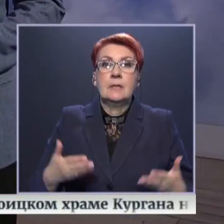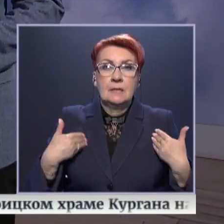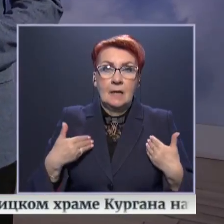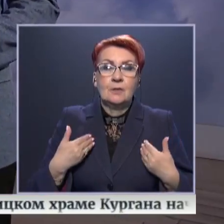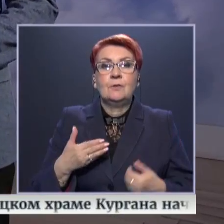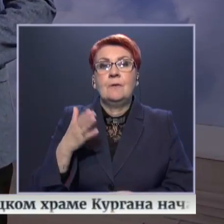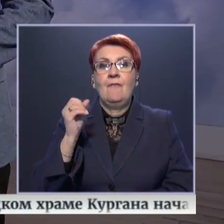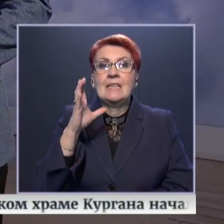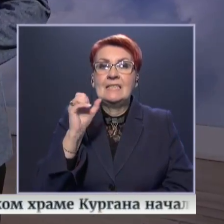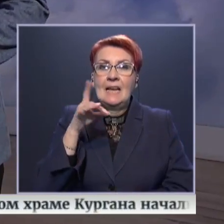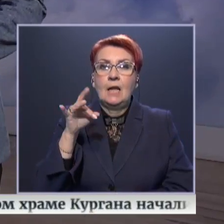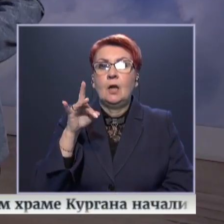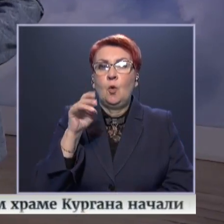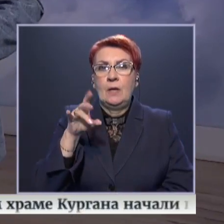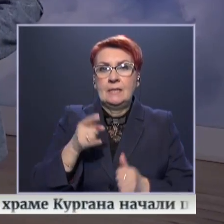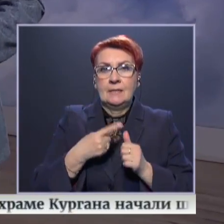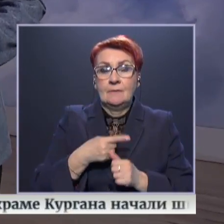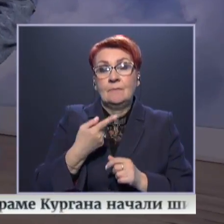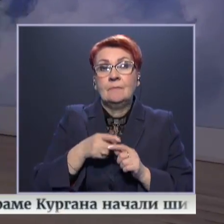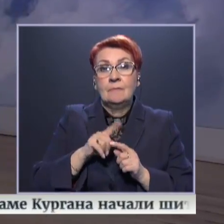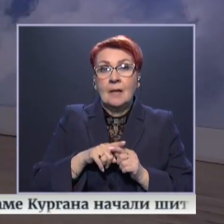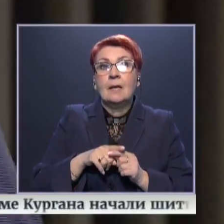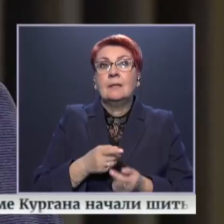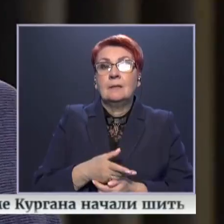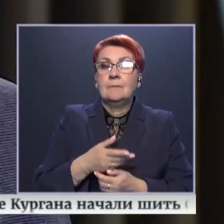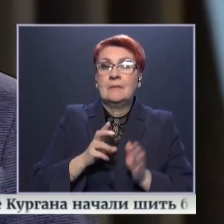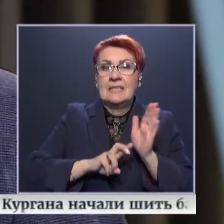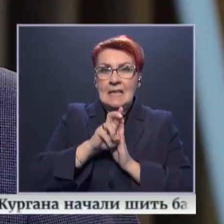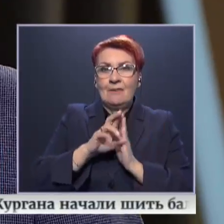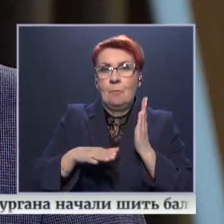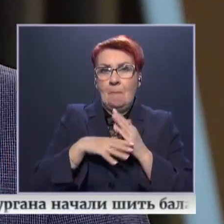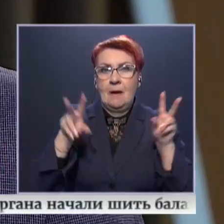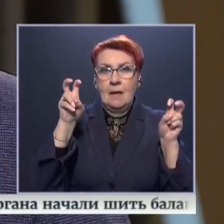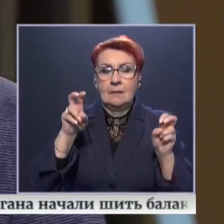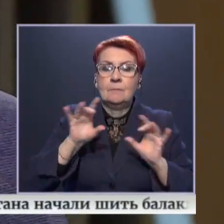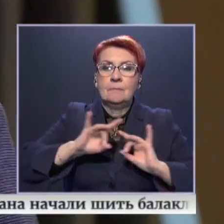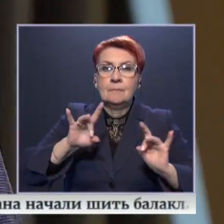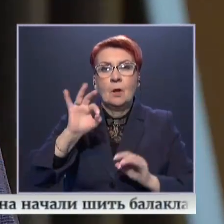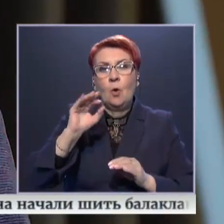Василий рулинский и это рубрика церковь помогает здесь мы говорим о добрых делах людей церкви и о том